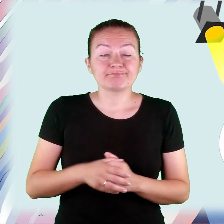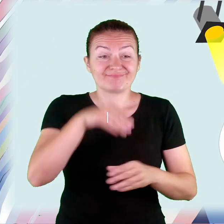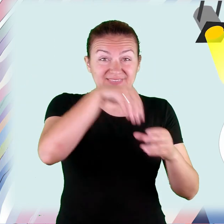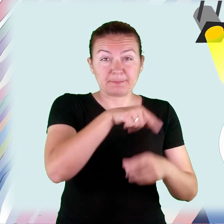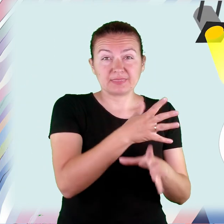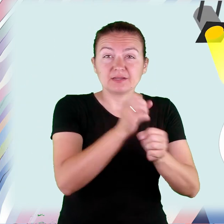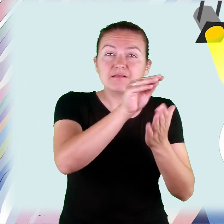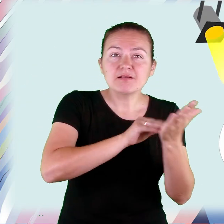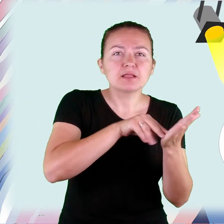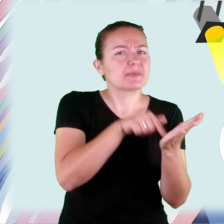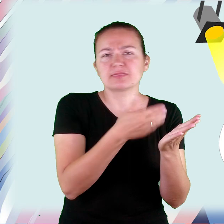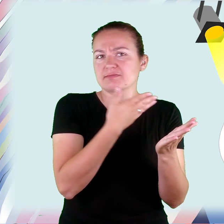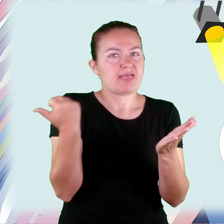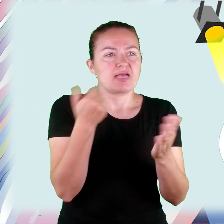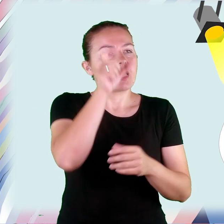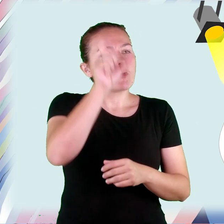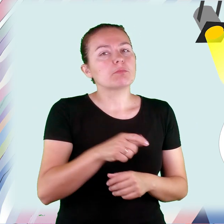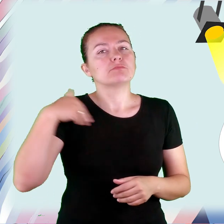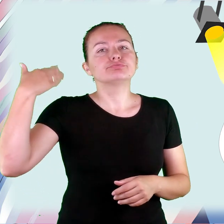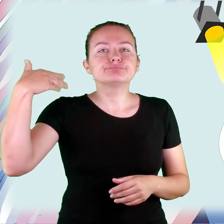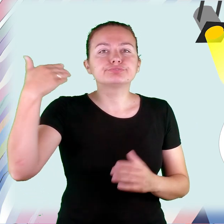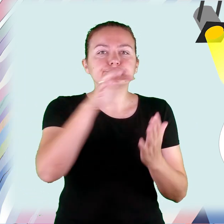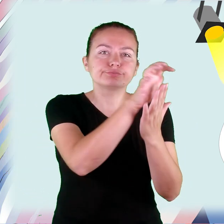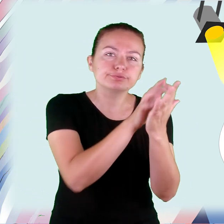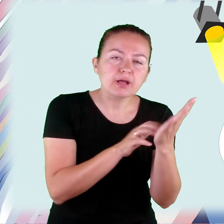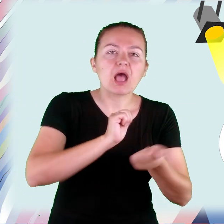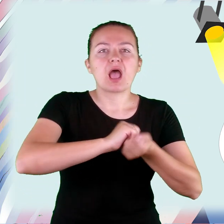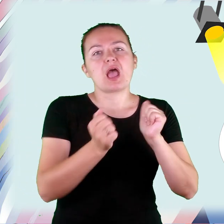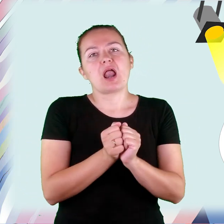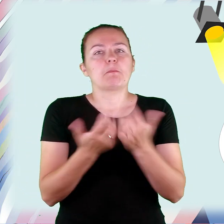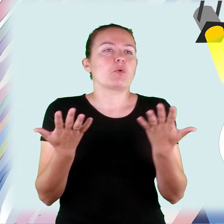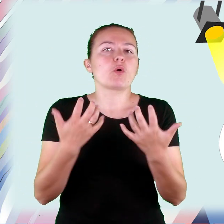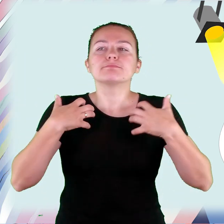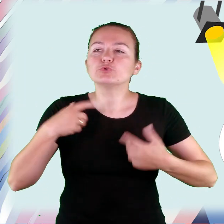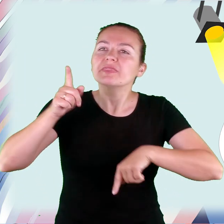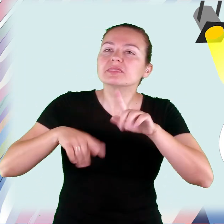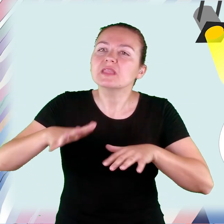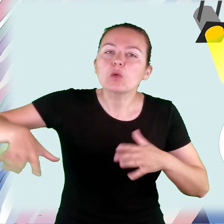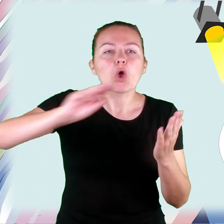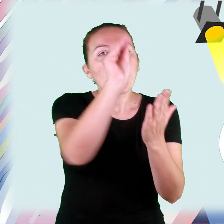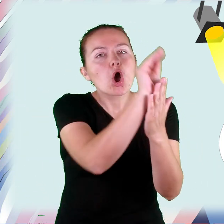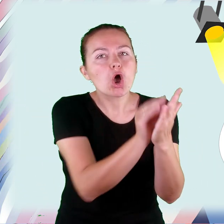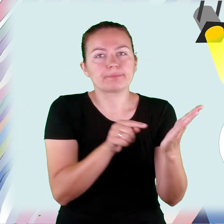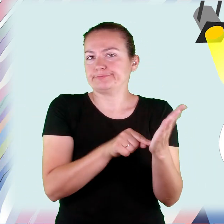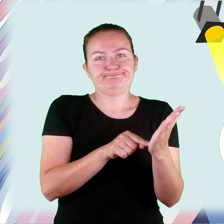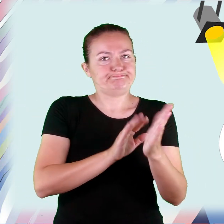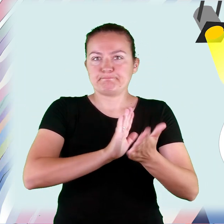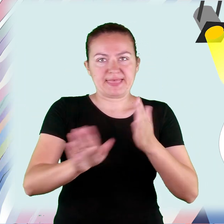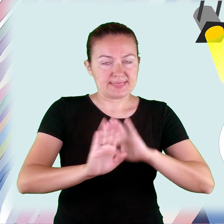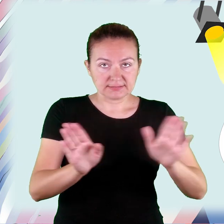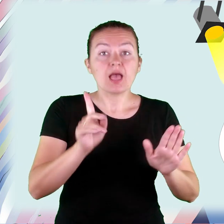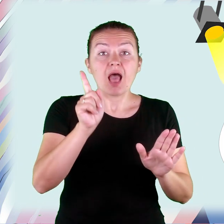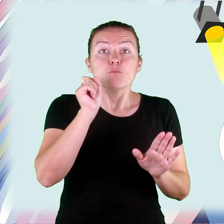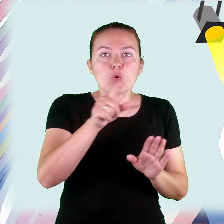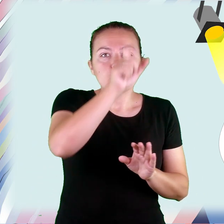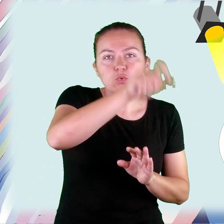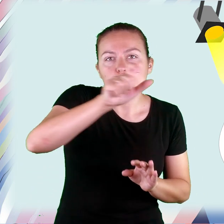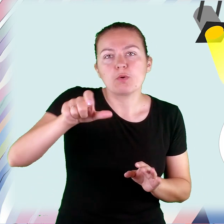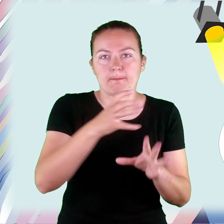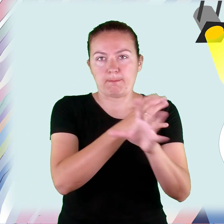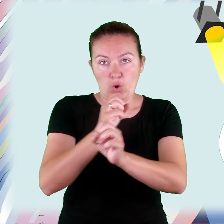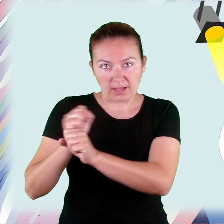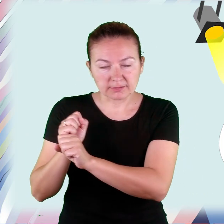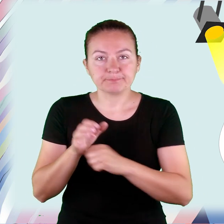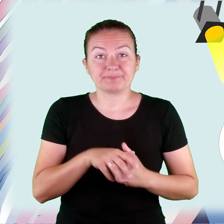W dramacie nie ma narratora ani opisów przyrody, ale są bohaterowie.